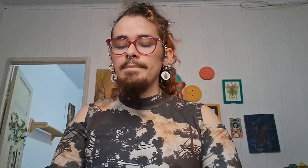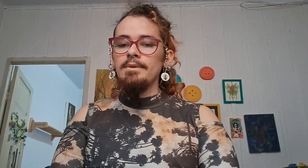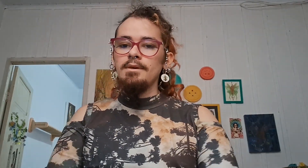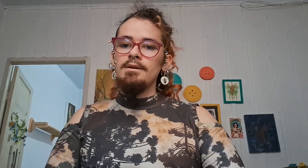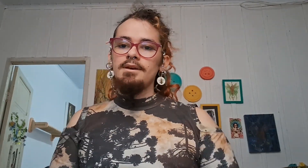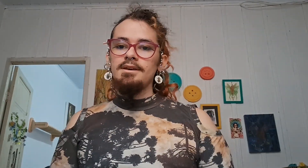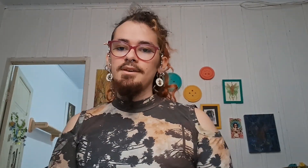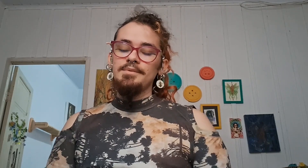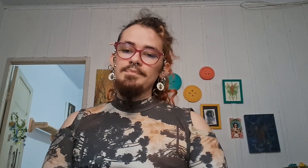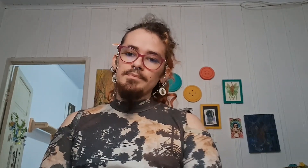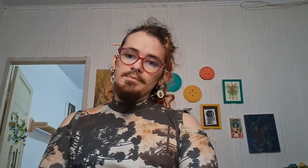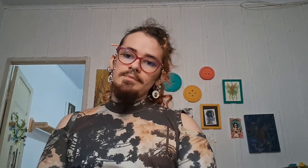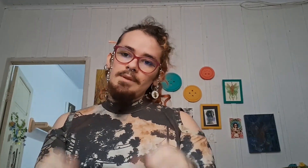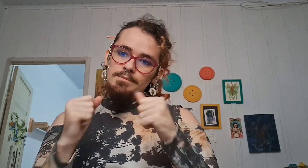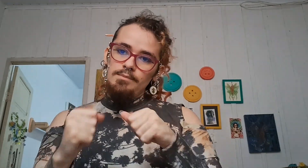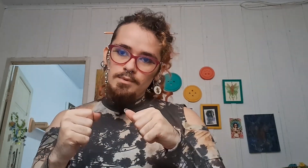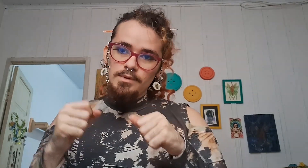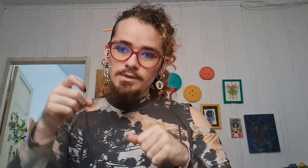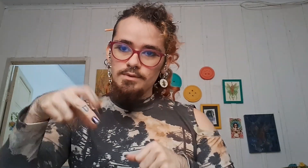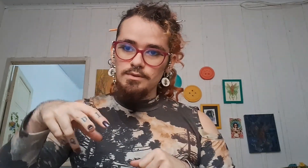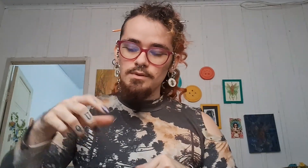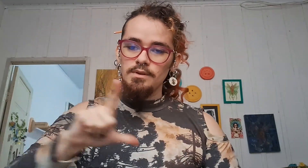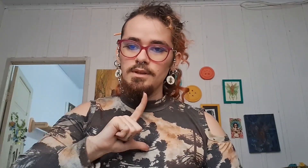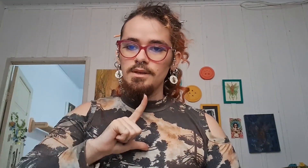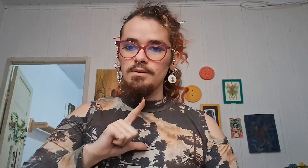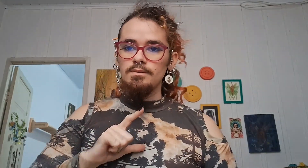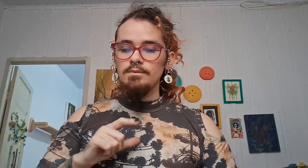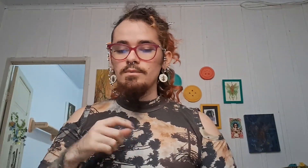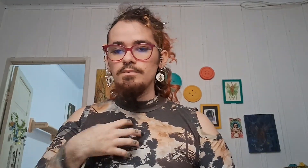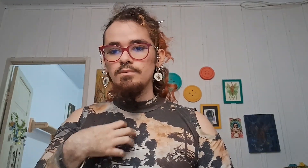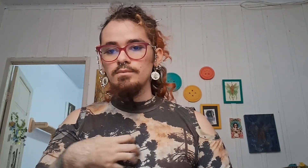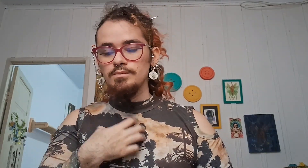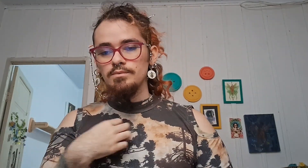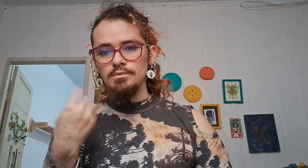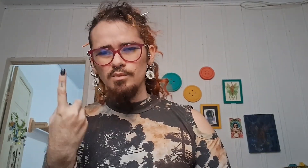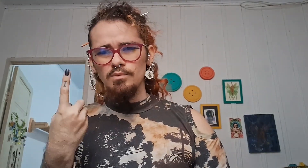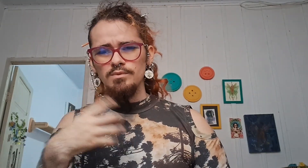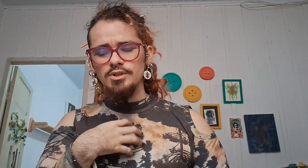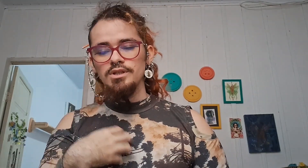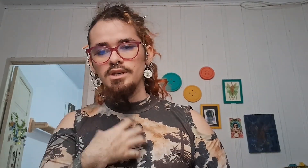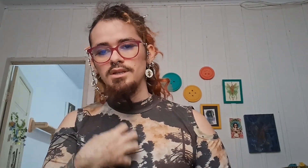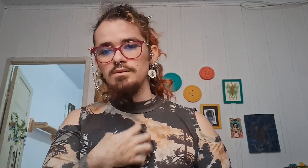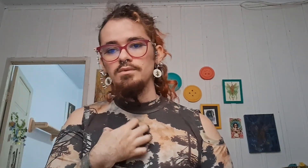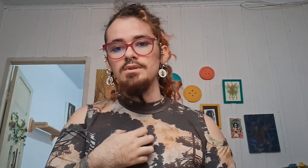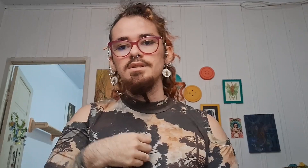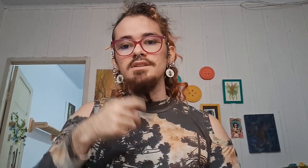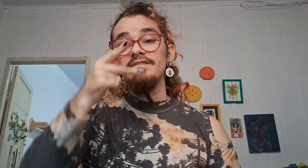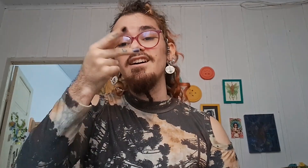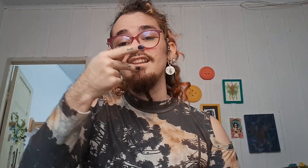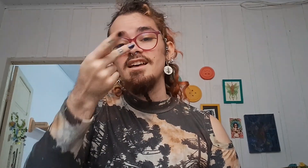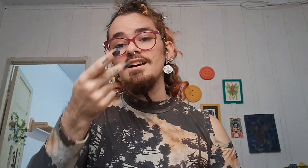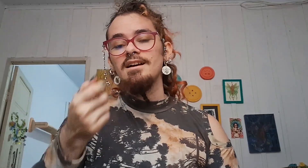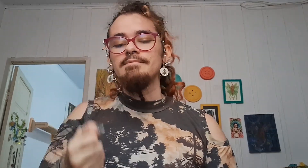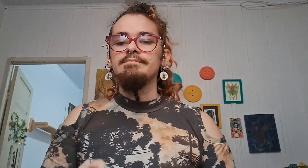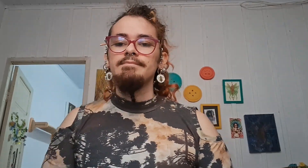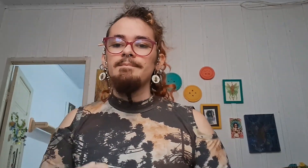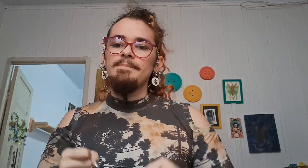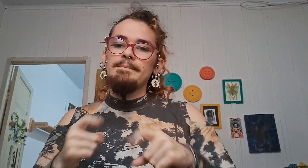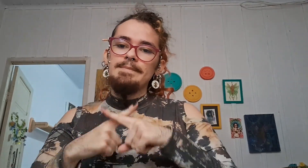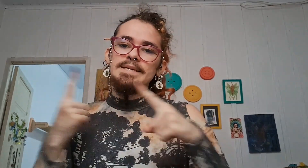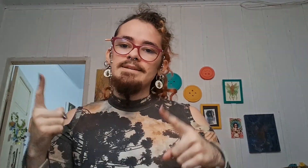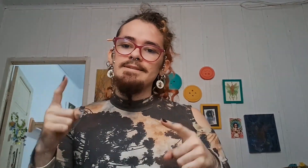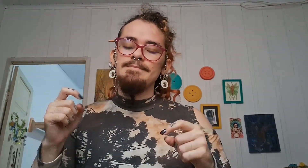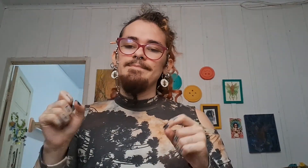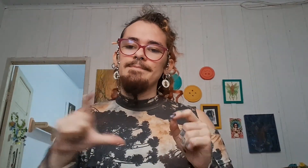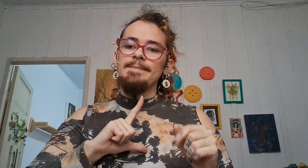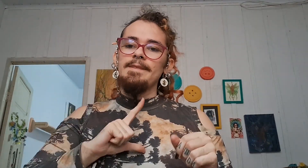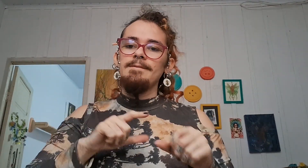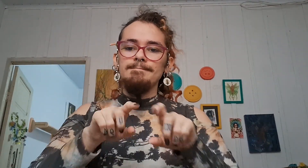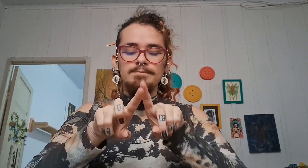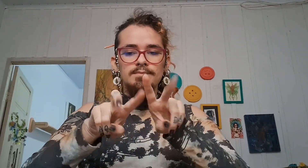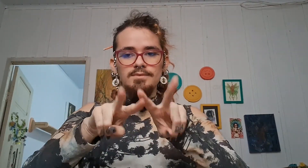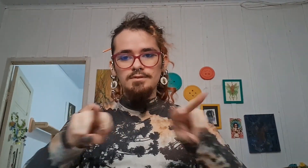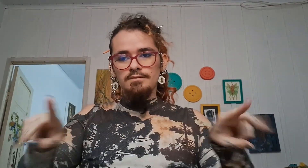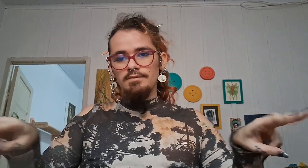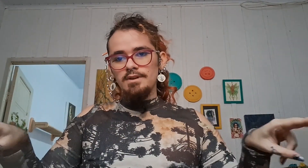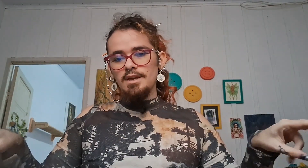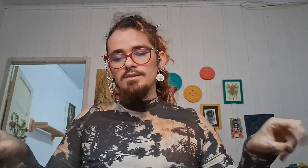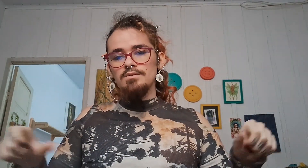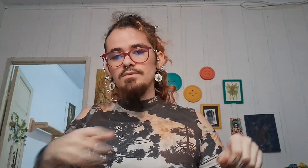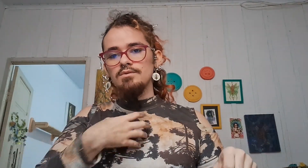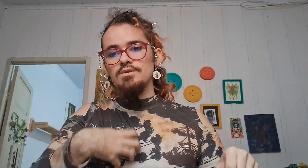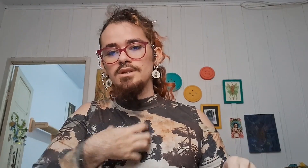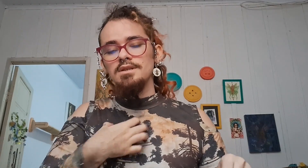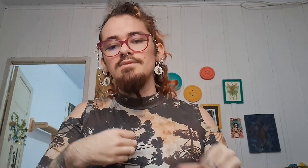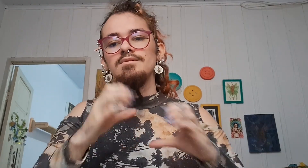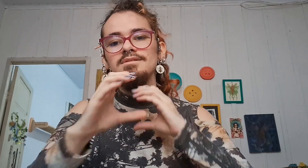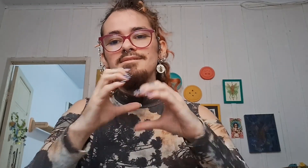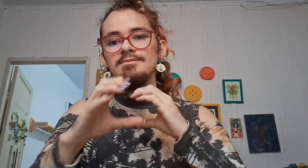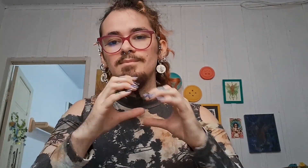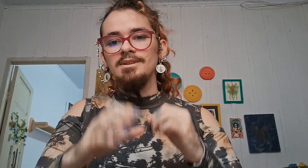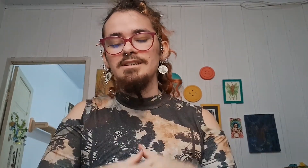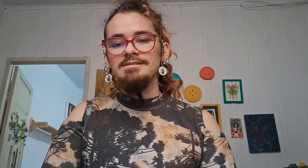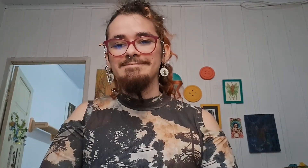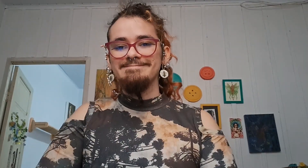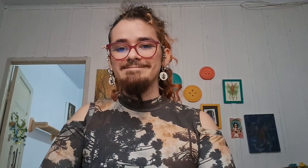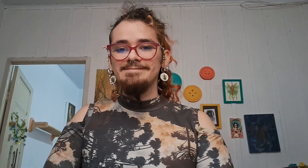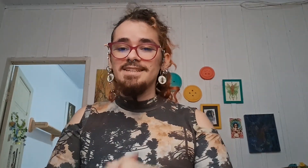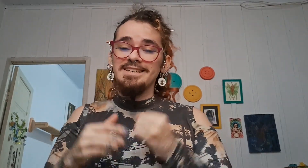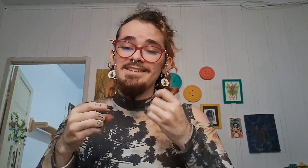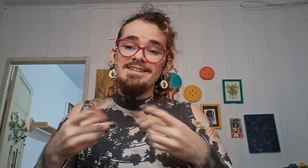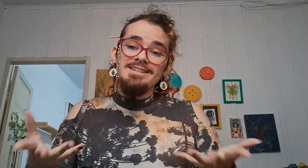pode só ter um jeito de verbalizar mas tem diversos jeitos de se comunicar